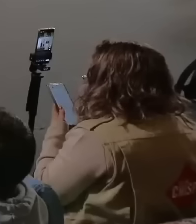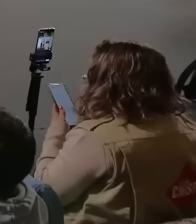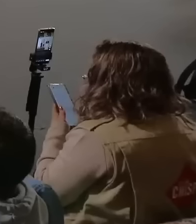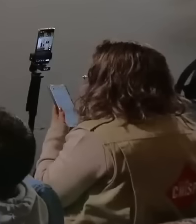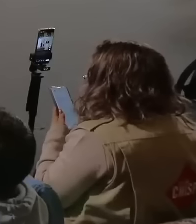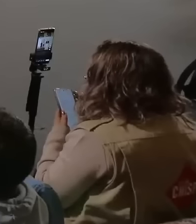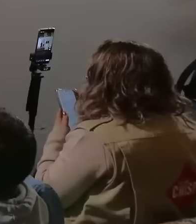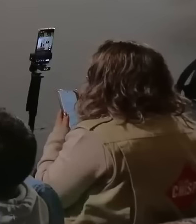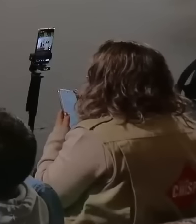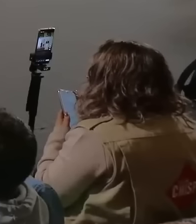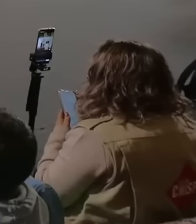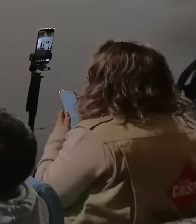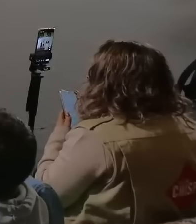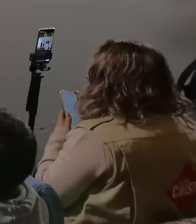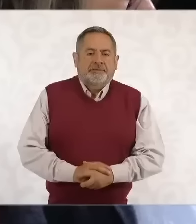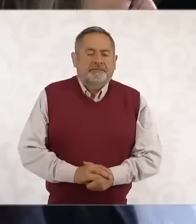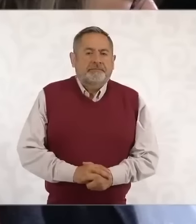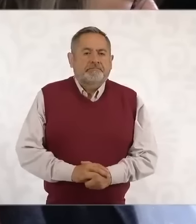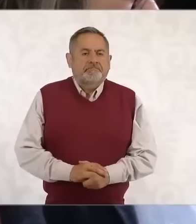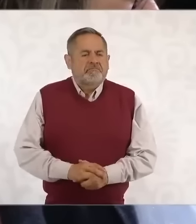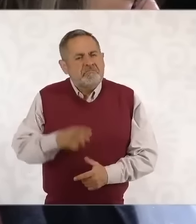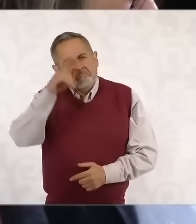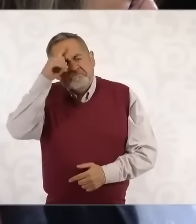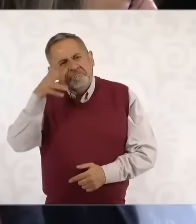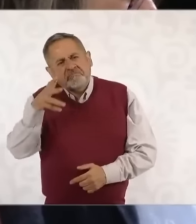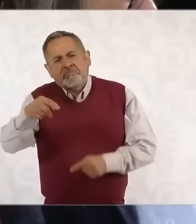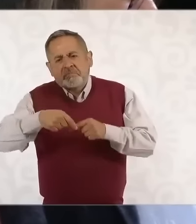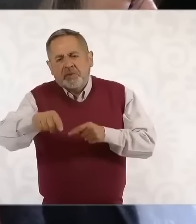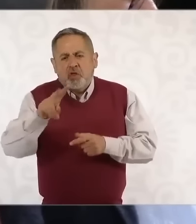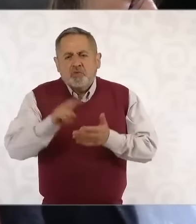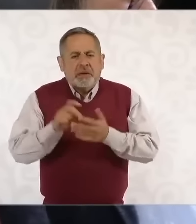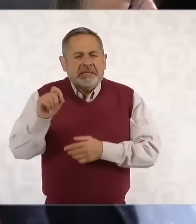panorama para este 2026 sería igual una reducción parecida o esperan algún tipo?